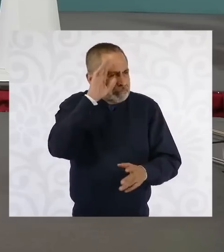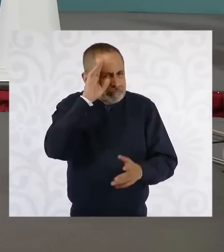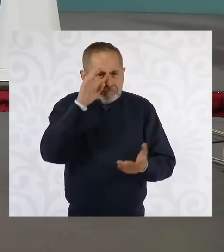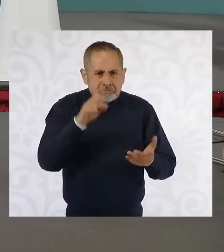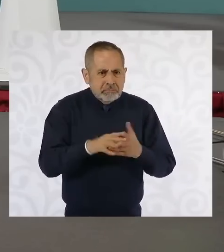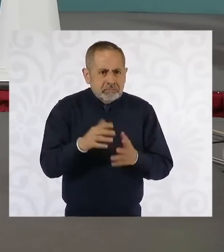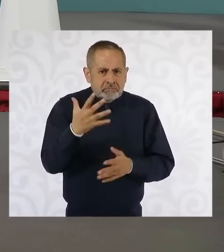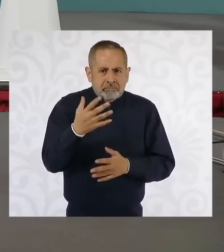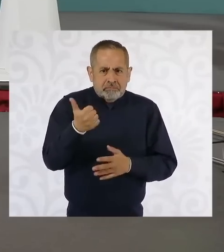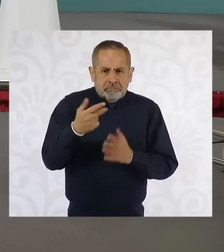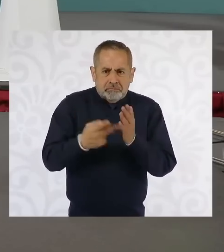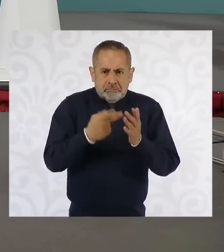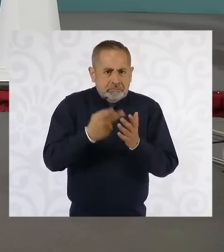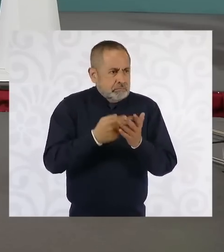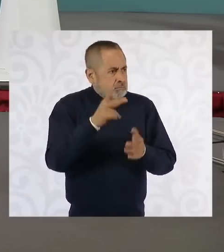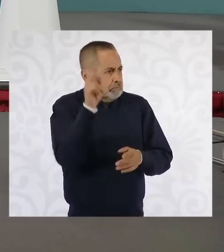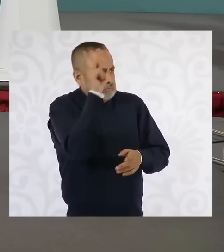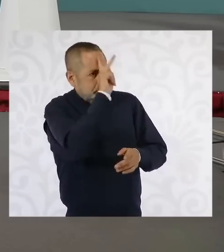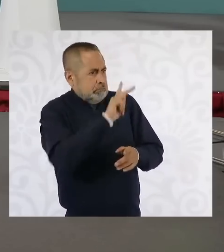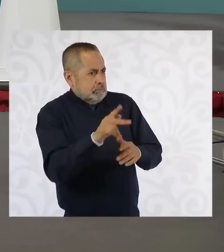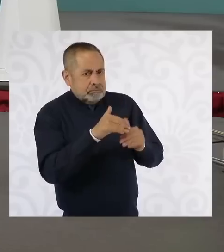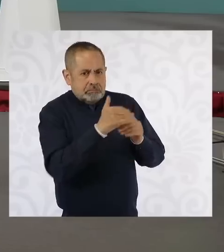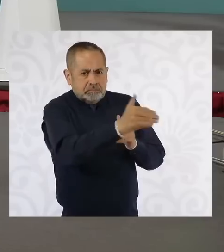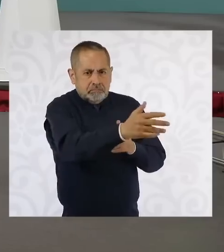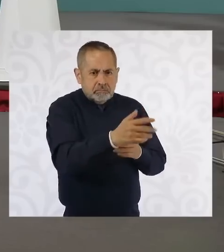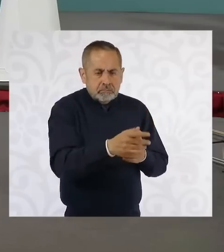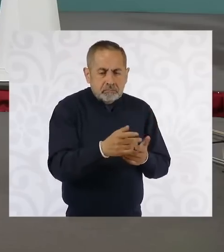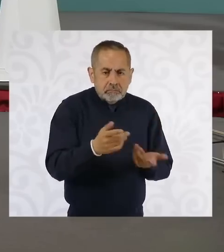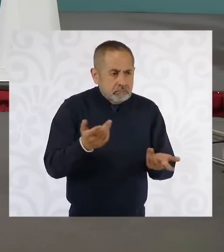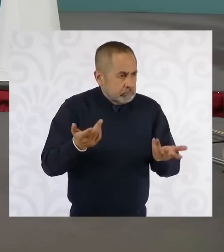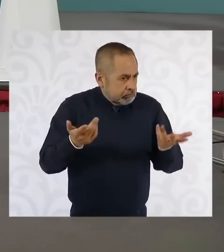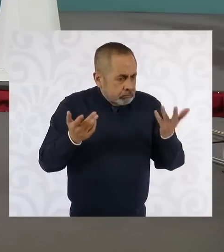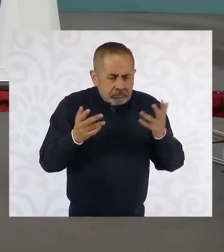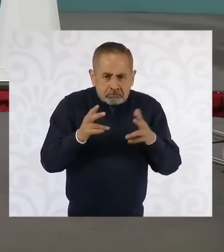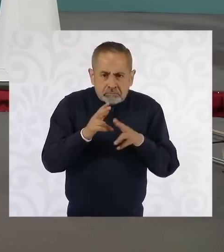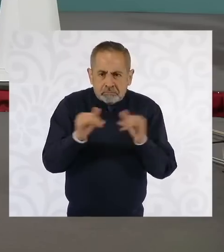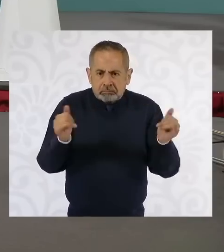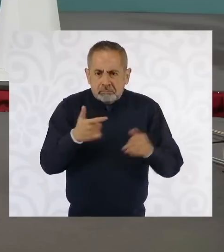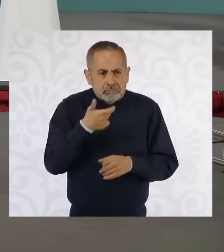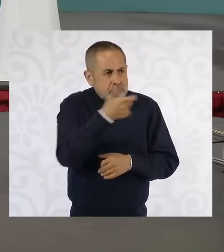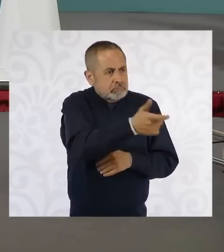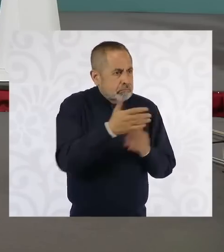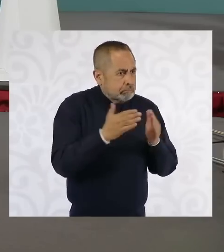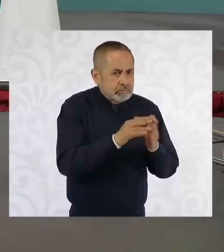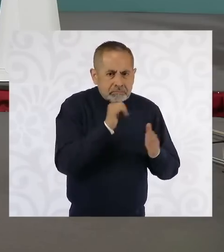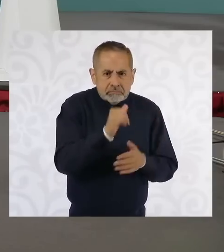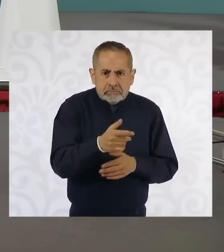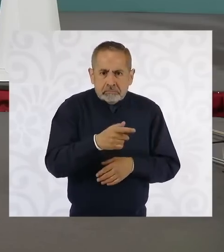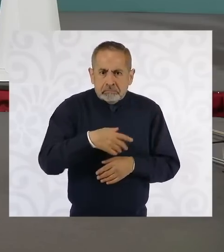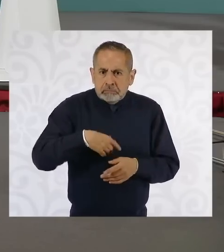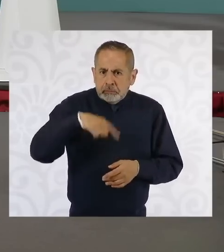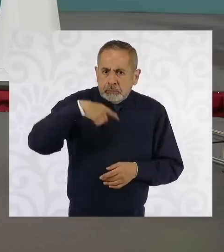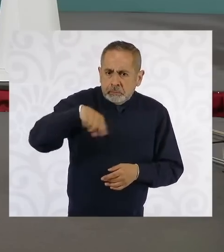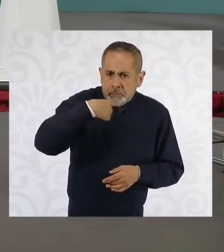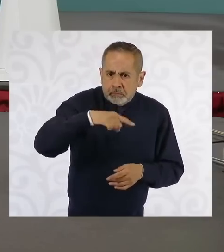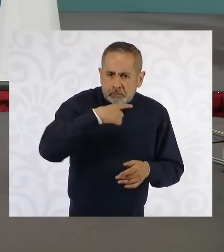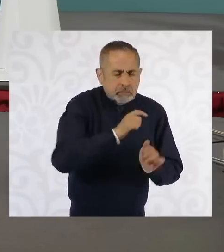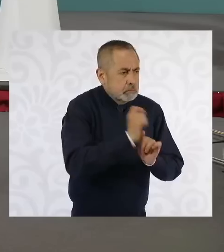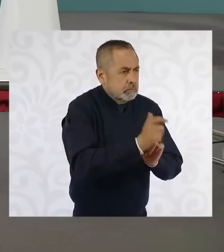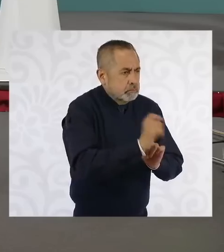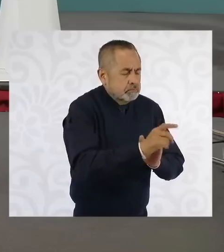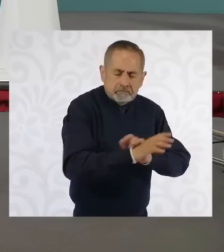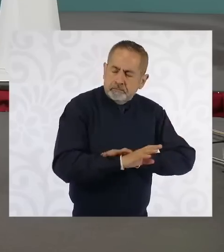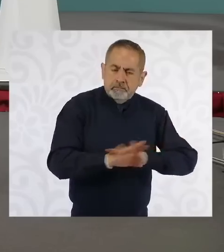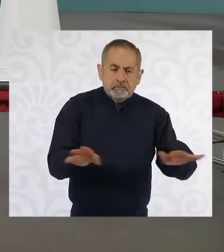veces el monto original sin haber pagado la casa entonces la presidenta de la República